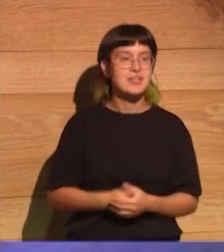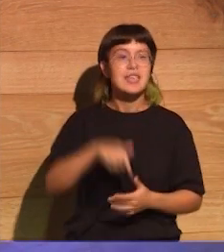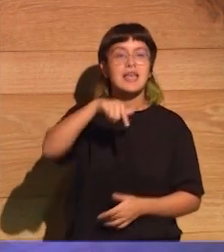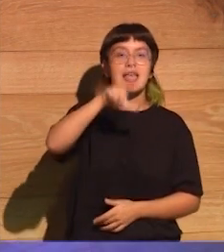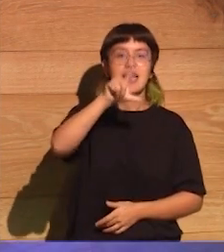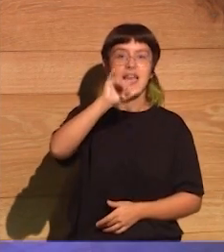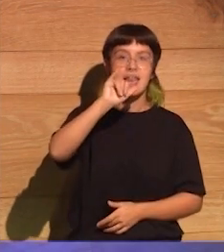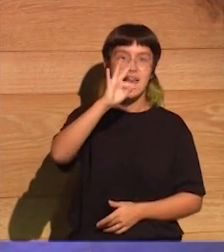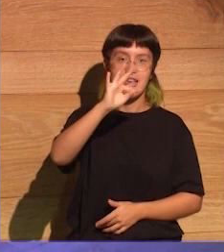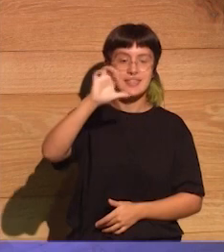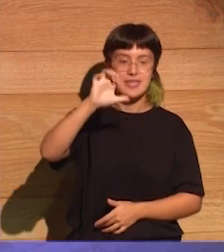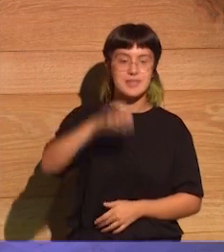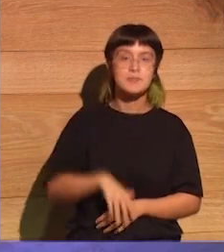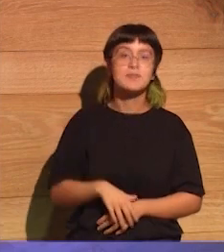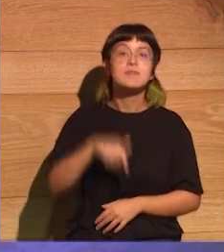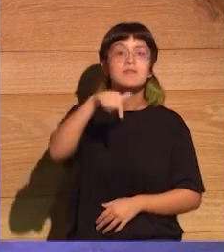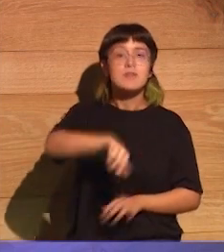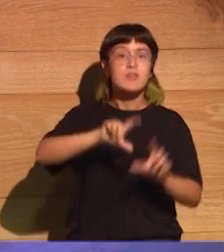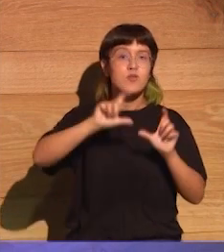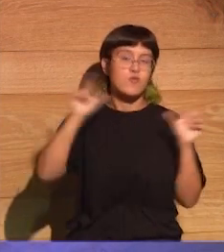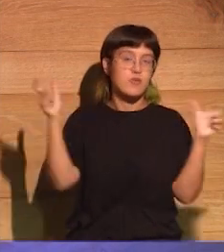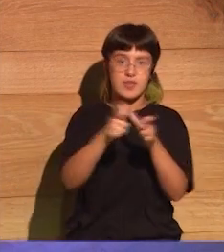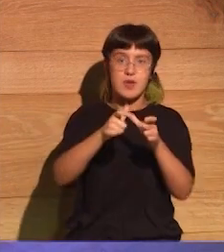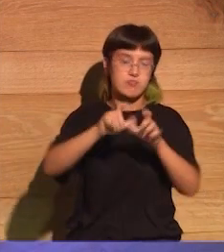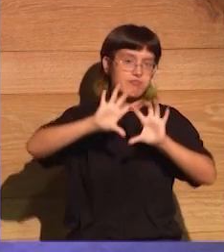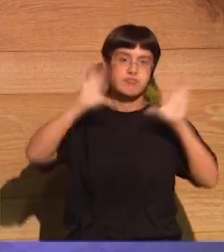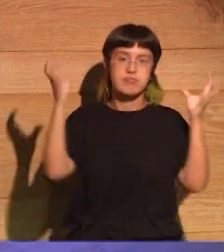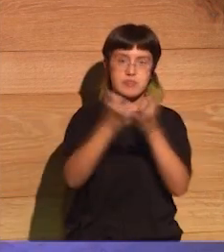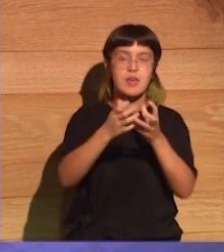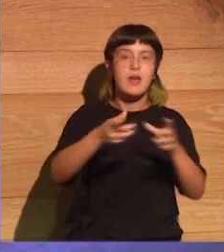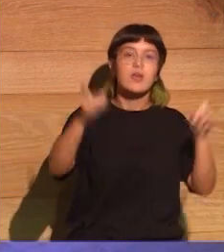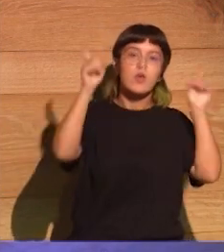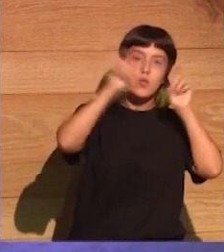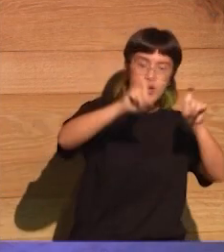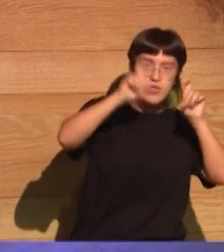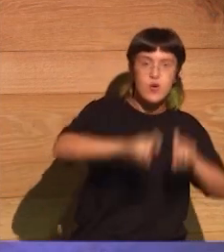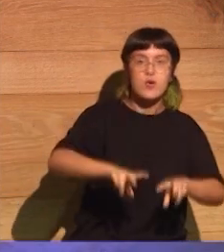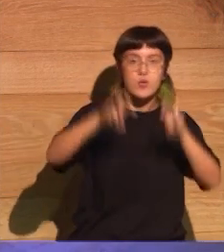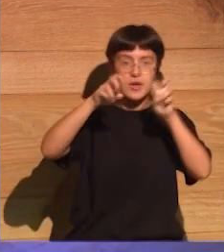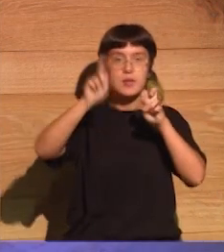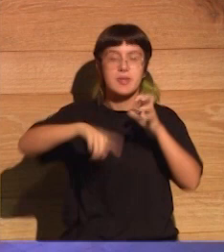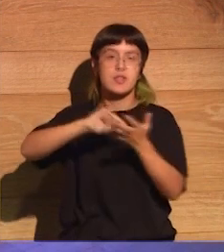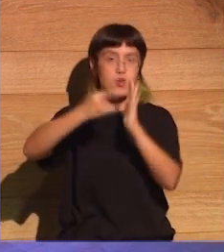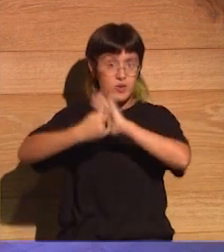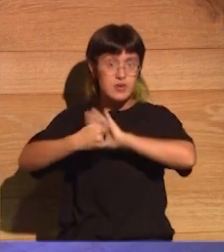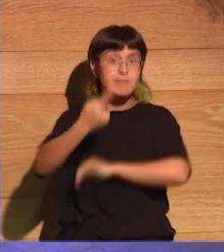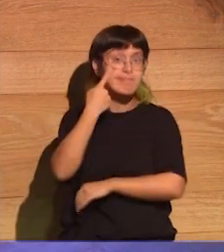que es la conferencia mundial de innovación, de educación y de tecnología, que ojo, porque se ha convertido ya